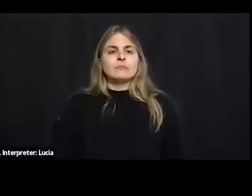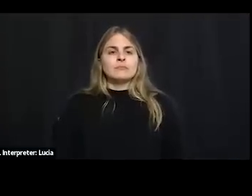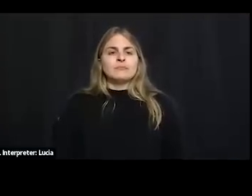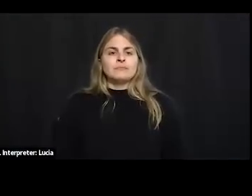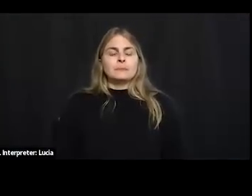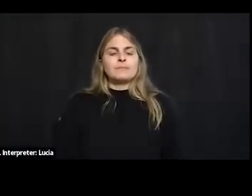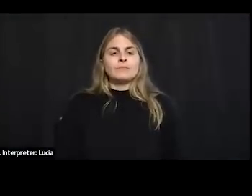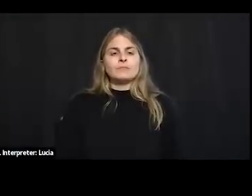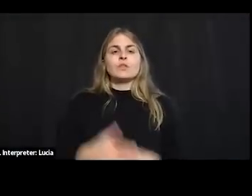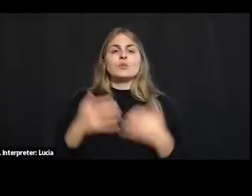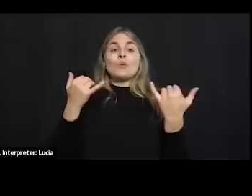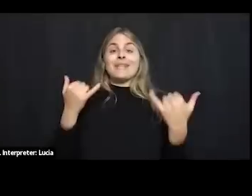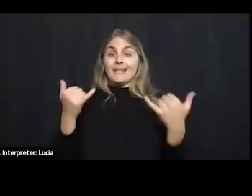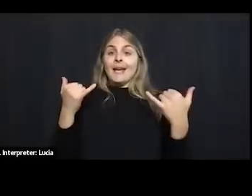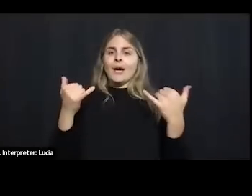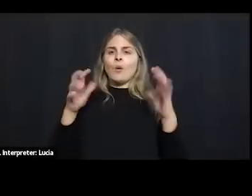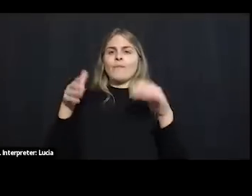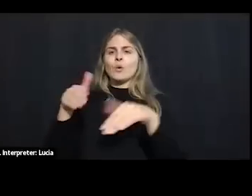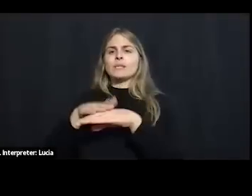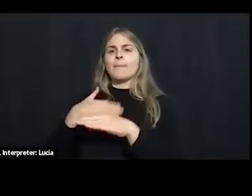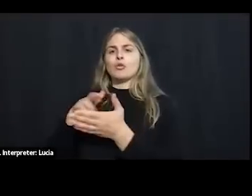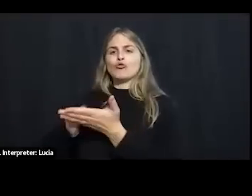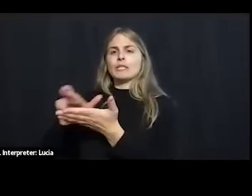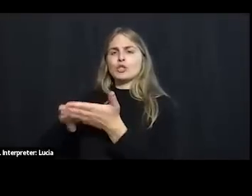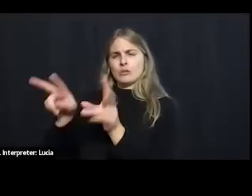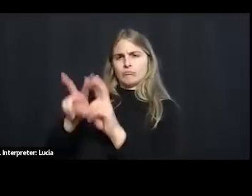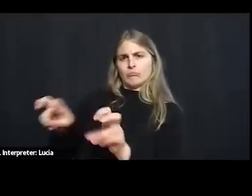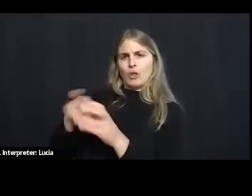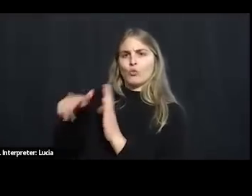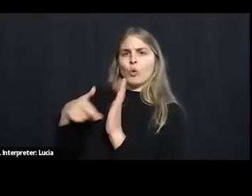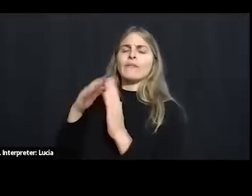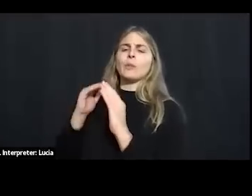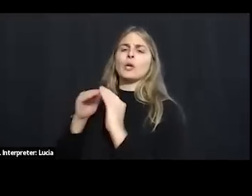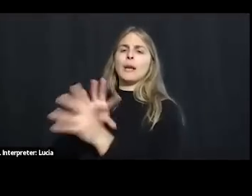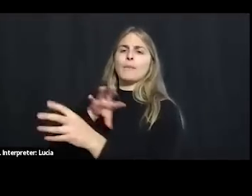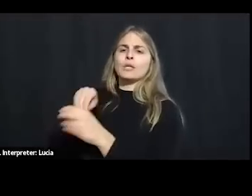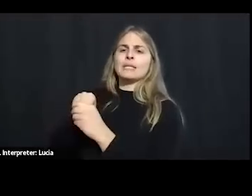Ahora me referiré a algunas de mis investigaciones y examinaremos el papel de la participación comunitaria en la lucha contra la soledad.